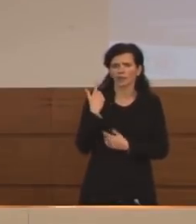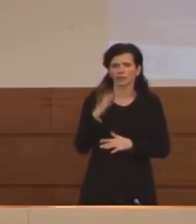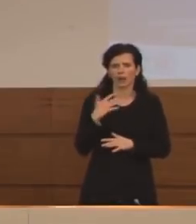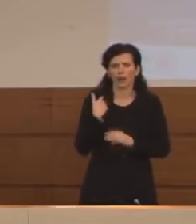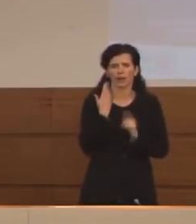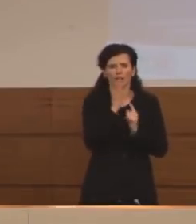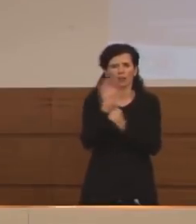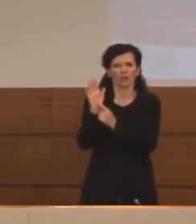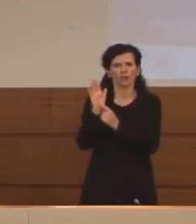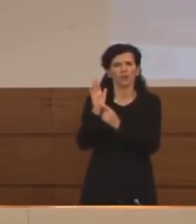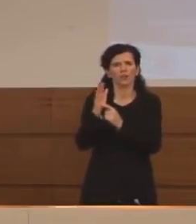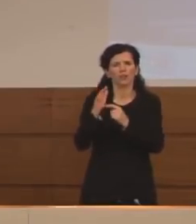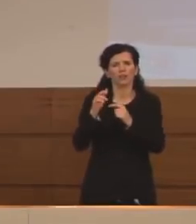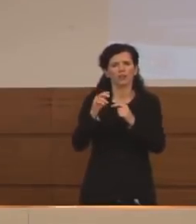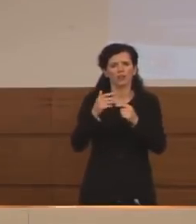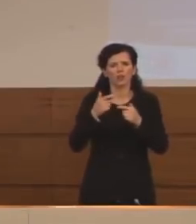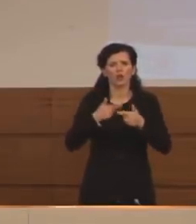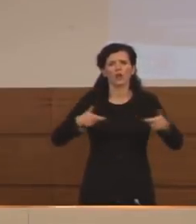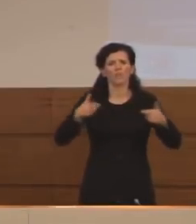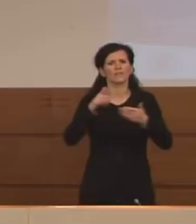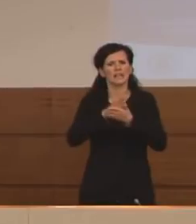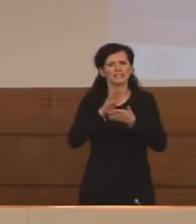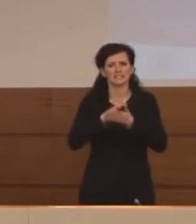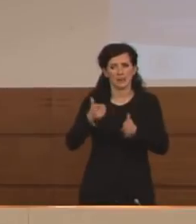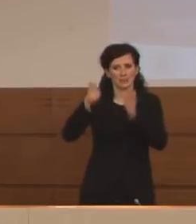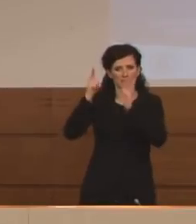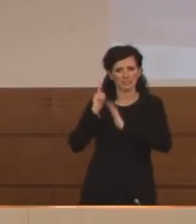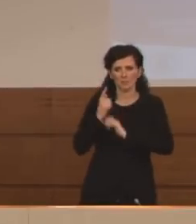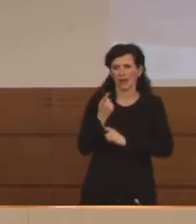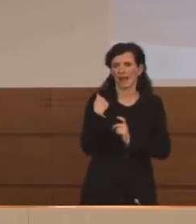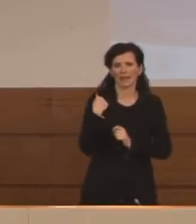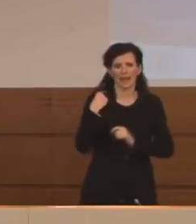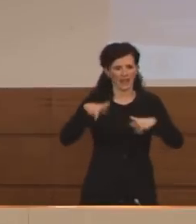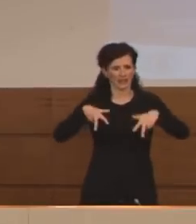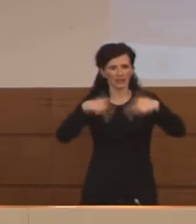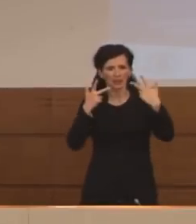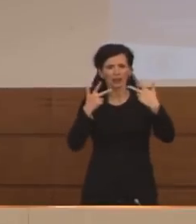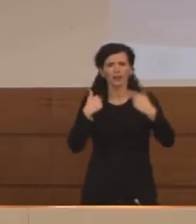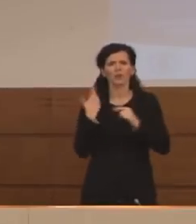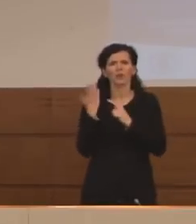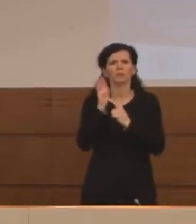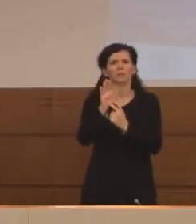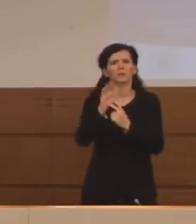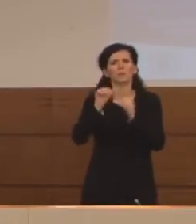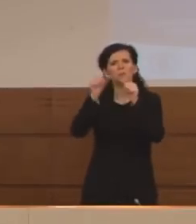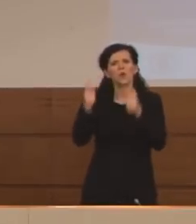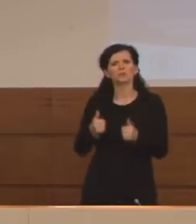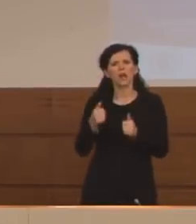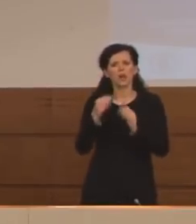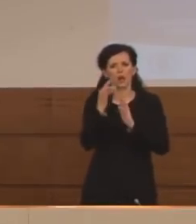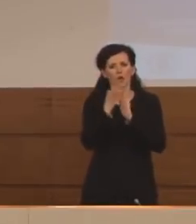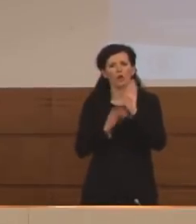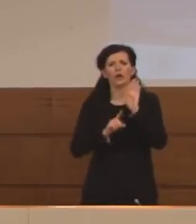Abbiamo fatto una coferenza stampa la scorsa settimana in cui abbiamo presentato i risultati dei nostri modelli. Stiamo facendo modelli di predizione.